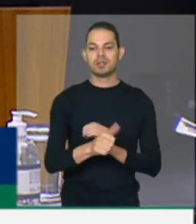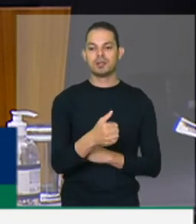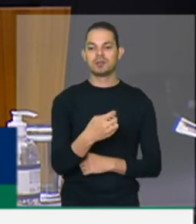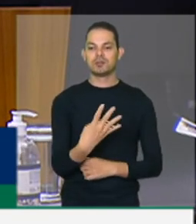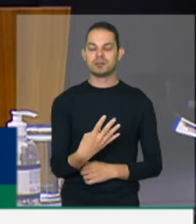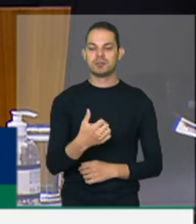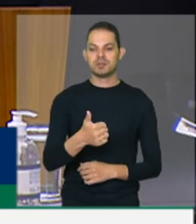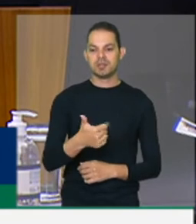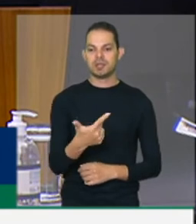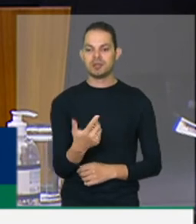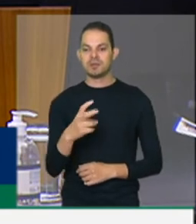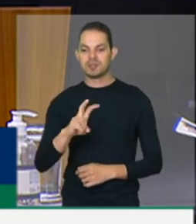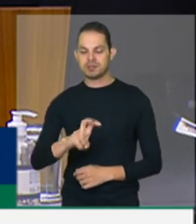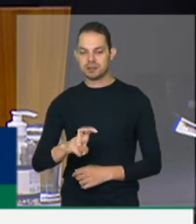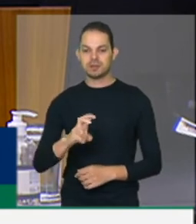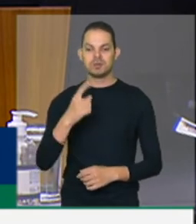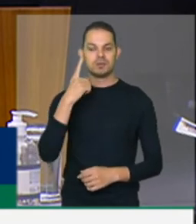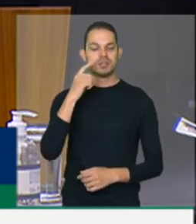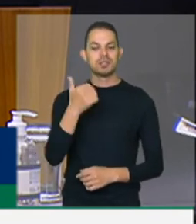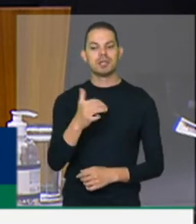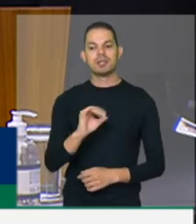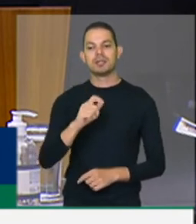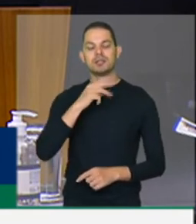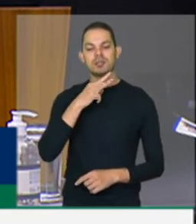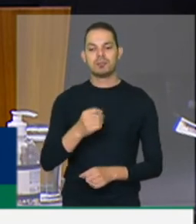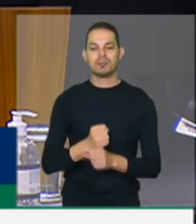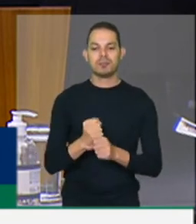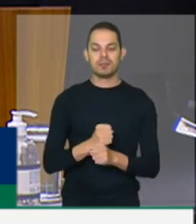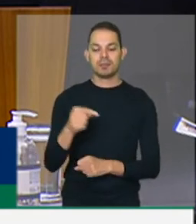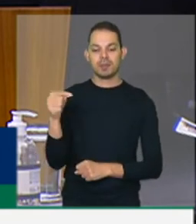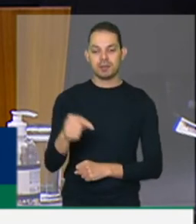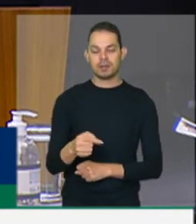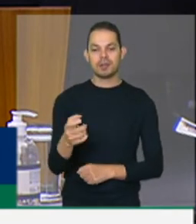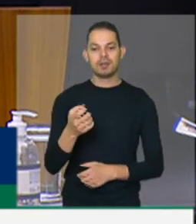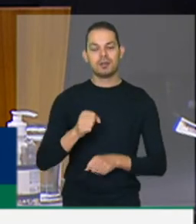LEI 948 DE 2021 DO DEPUTADO HILDO ROCHA QUE ALTERA LEI QUE DISPÕE SOBRE AQUISIÇÃO E DISTRIBUIÇÃO DE VACINAS POR